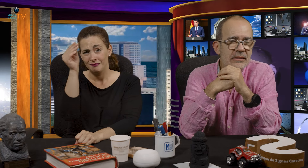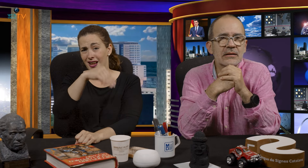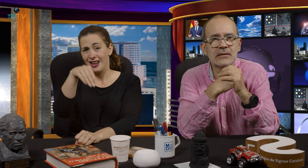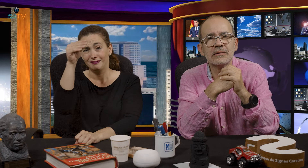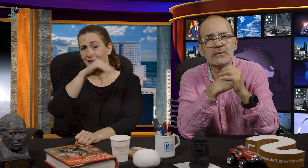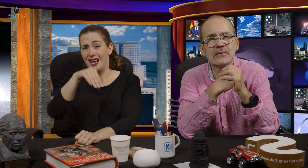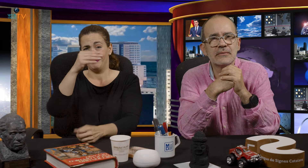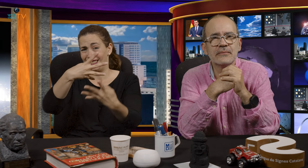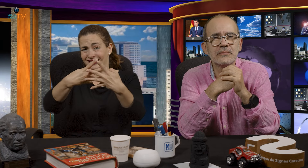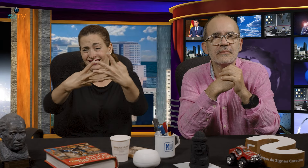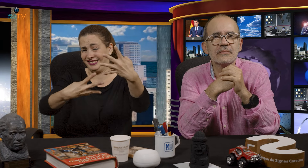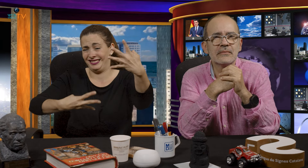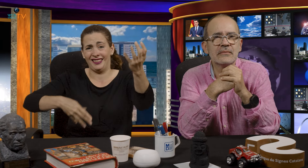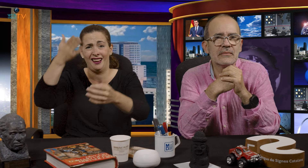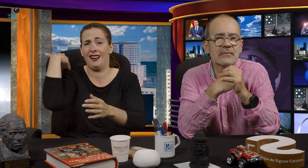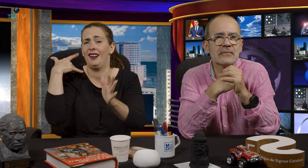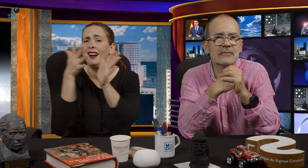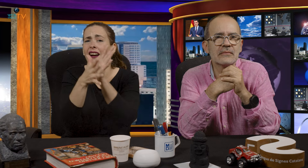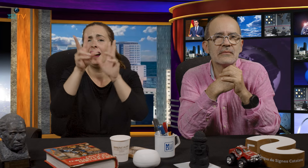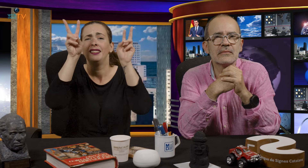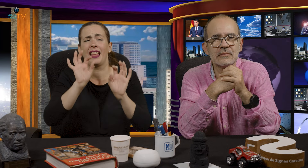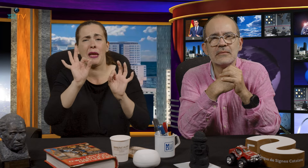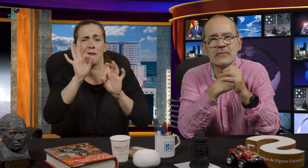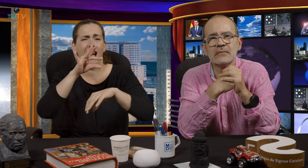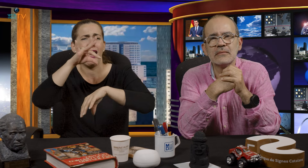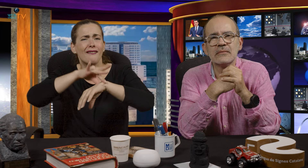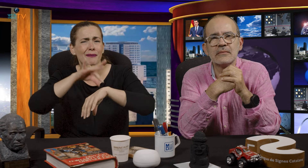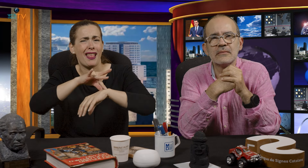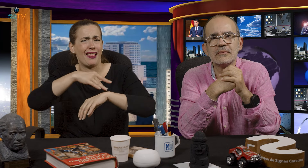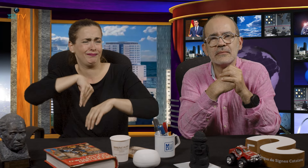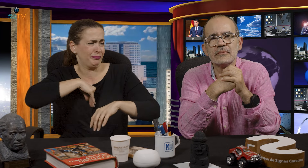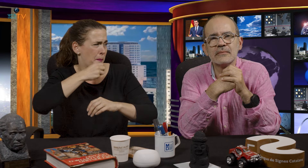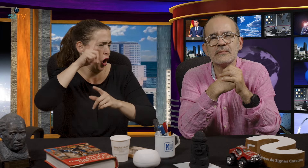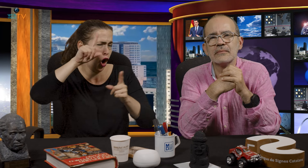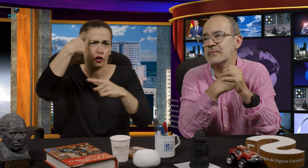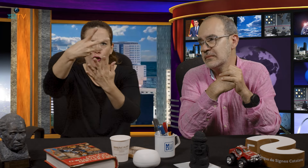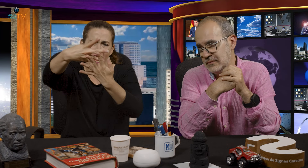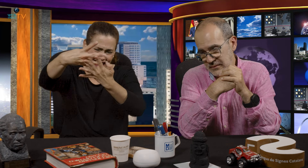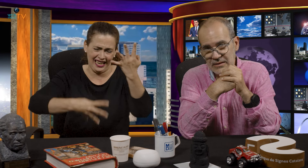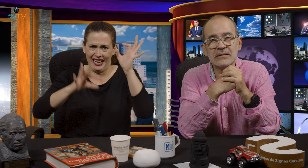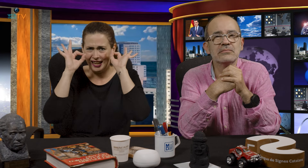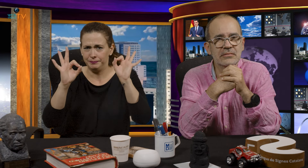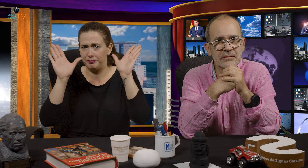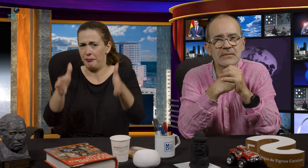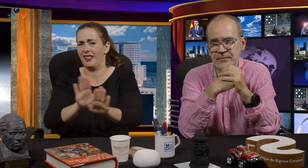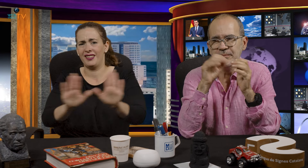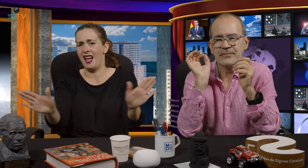Y un largo etcétera. Mejor dedicar otro día a contaros el tema de las enfermedades y las pandemias.